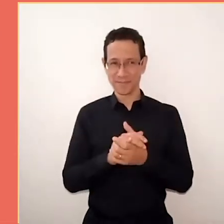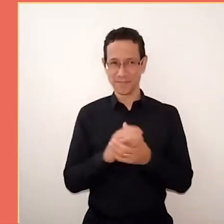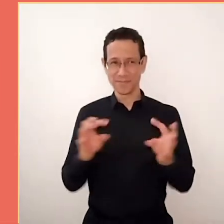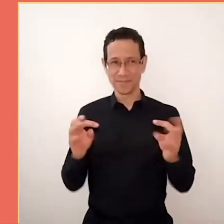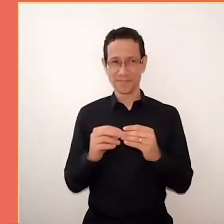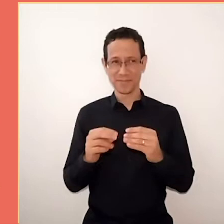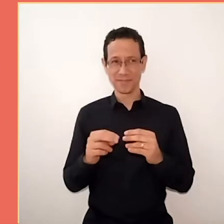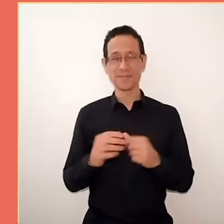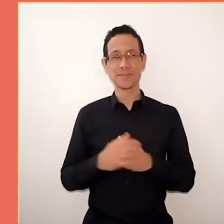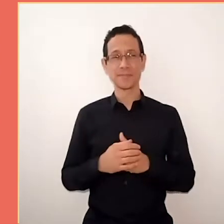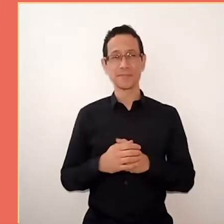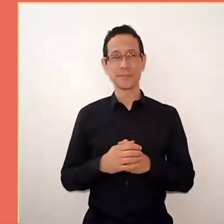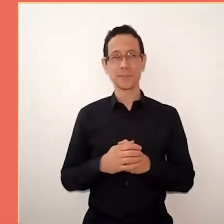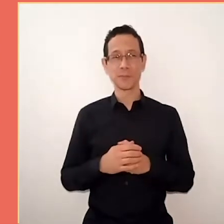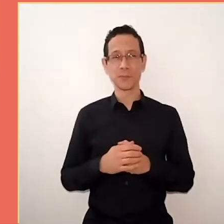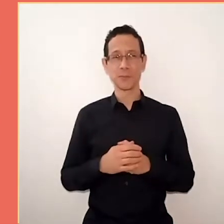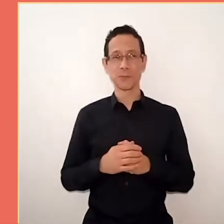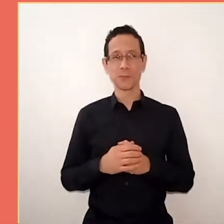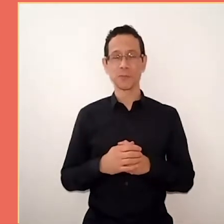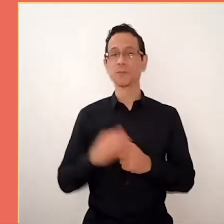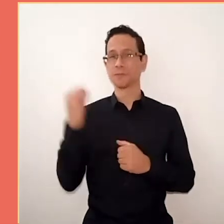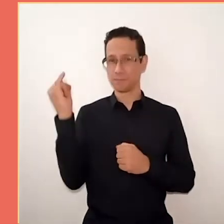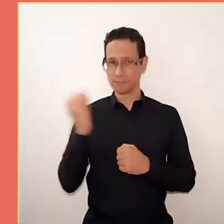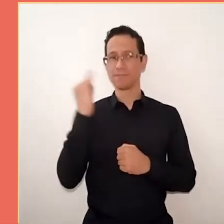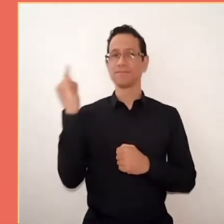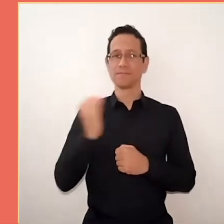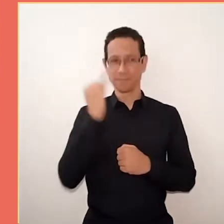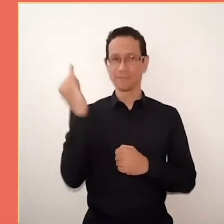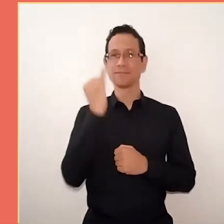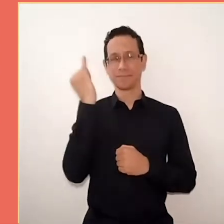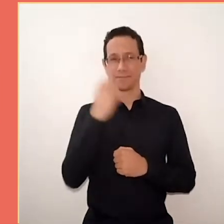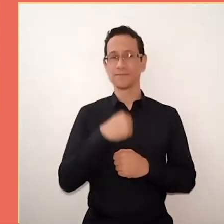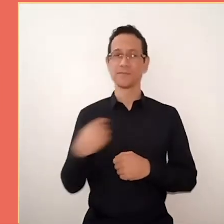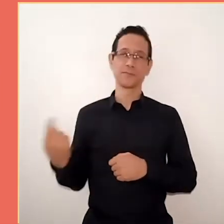é um tema muito importante pra nós, sobretudo nesse momento.